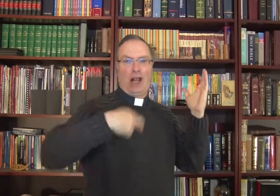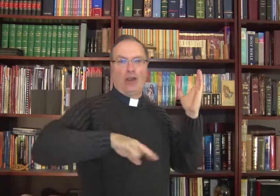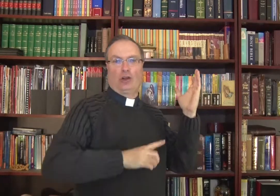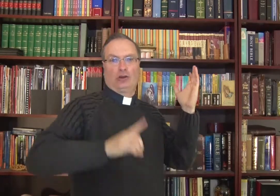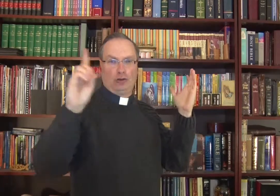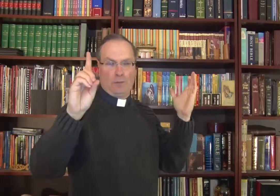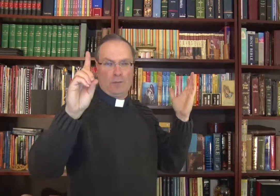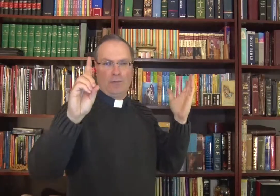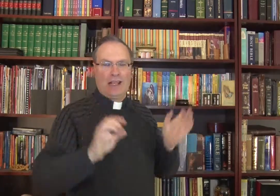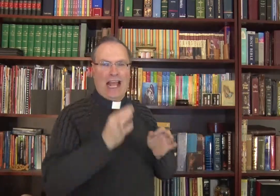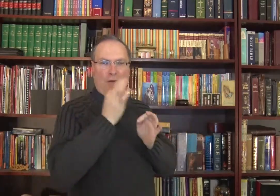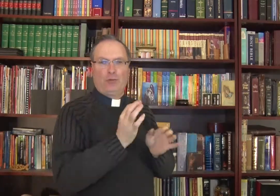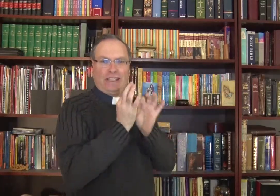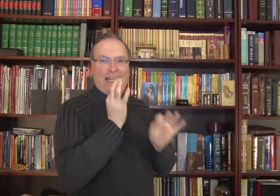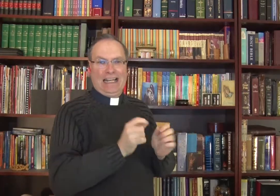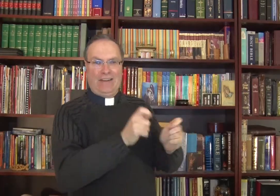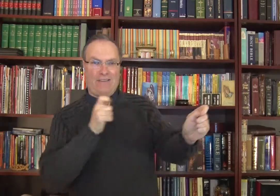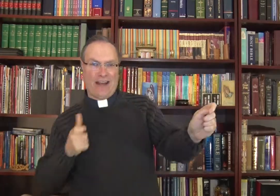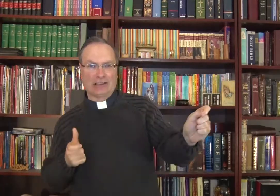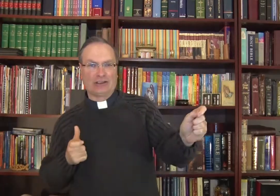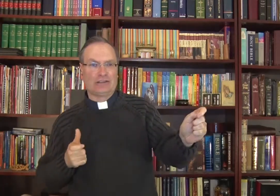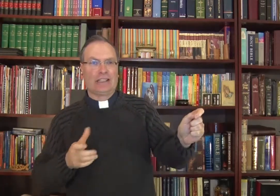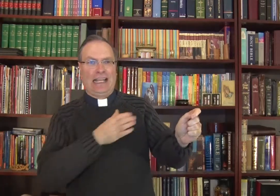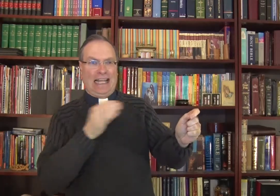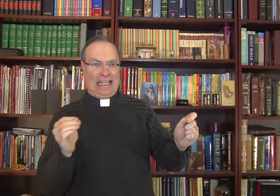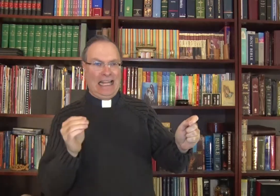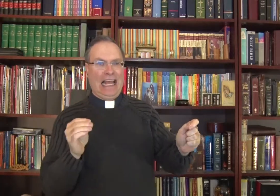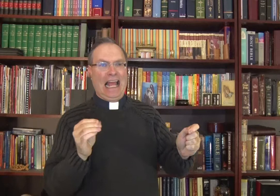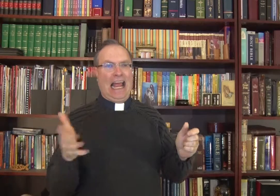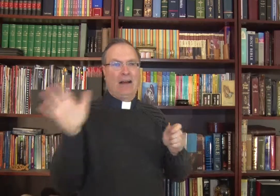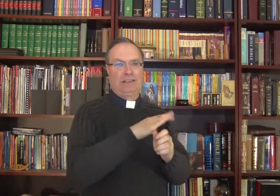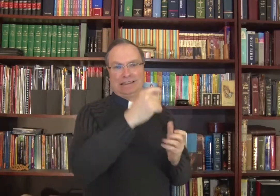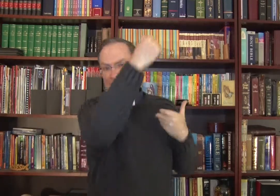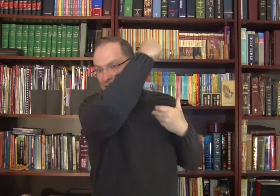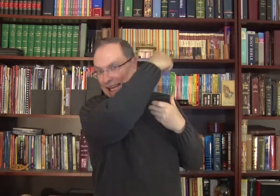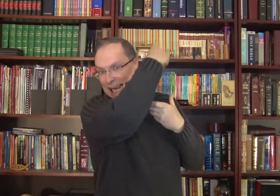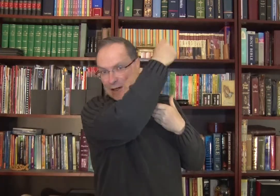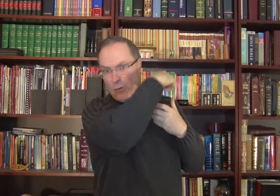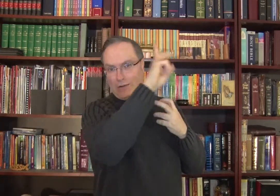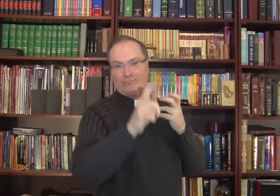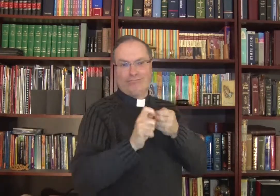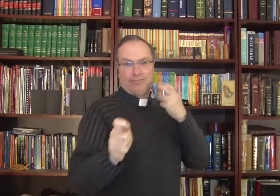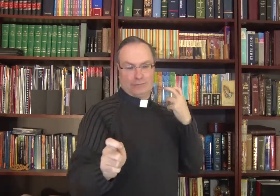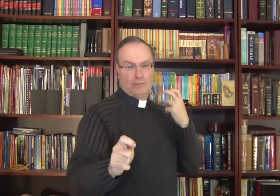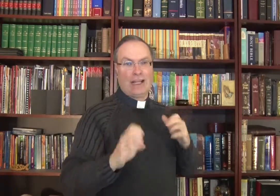notre Dieu!» Affûtez les flèches et remplissez les carquois!